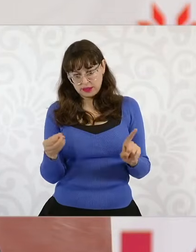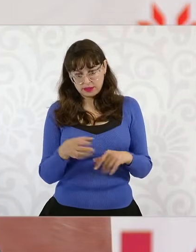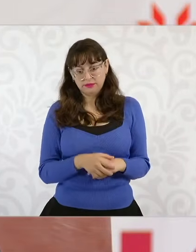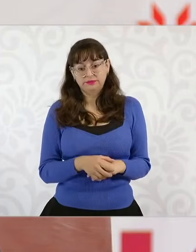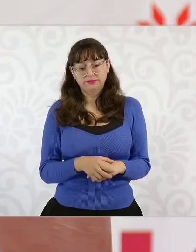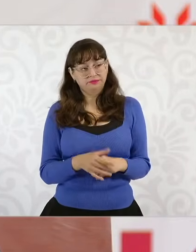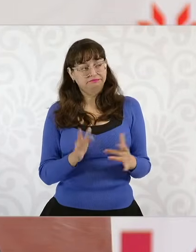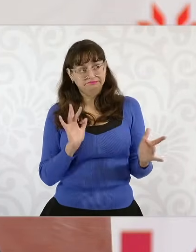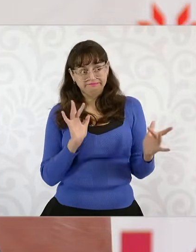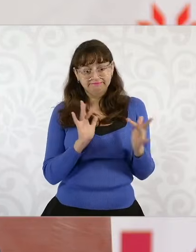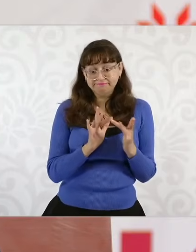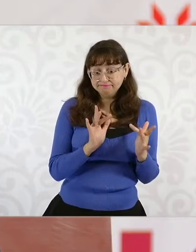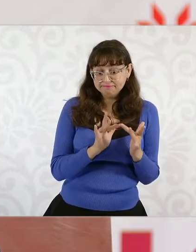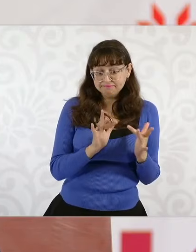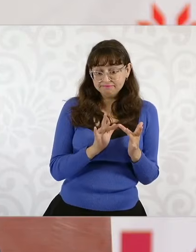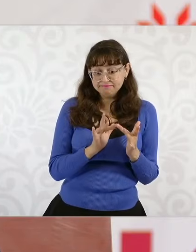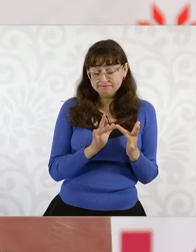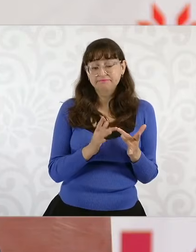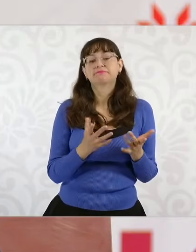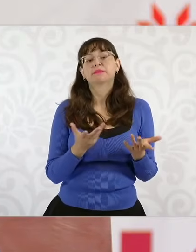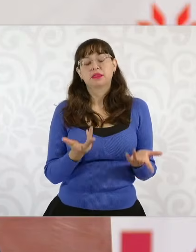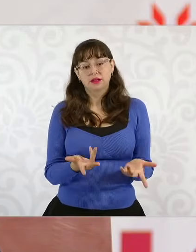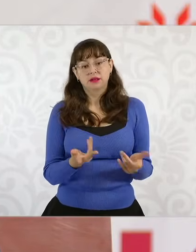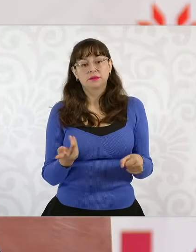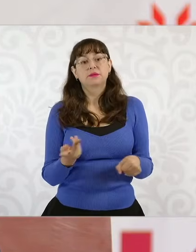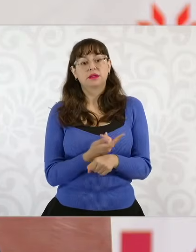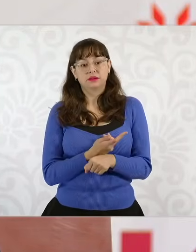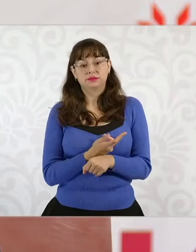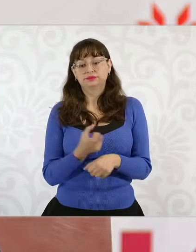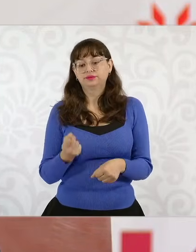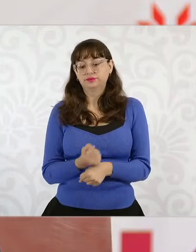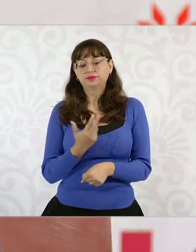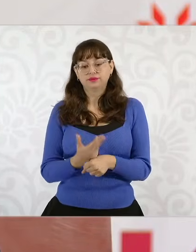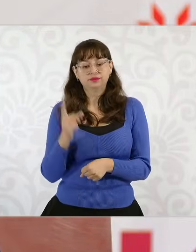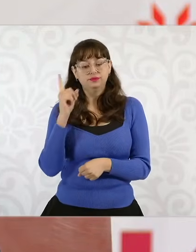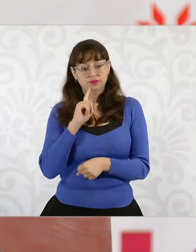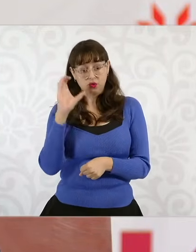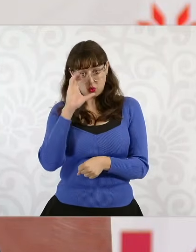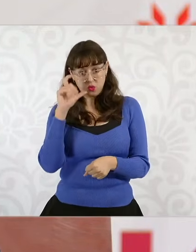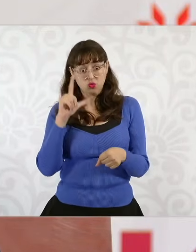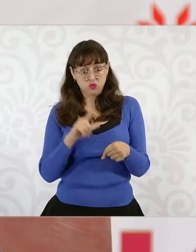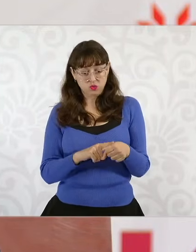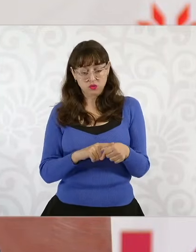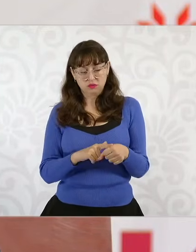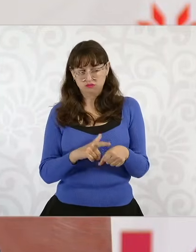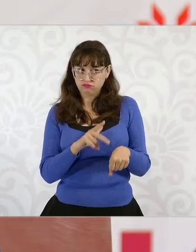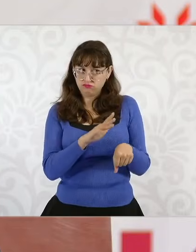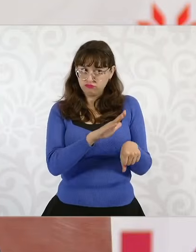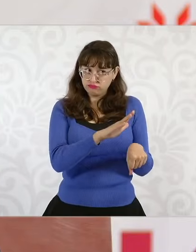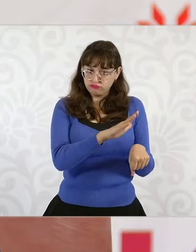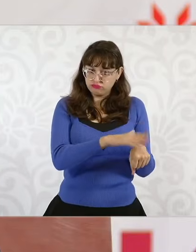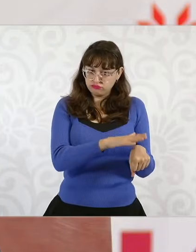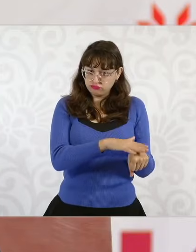contacto y es que justamente nuestra secretaria de cultura hace un exhorto junto con nuestras